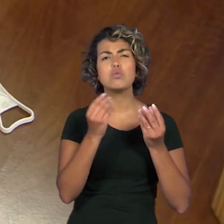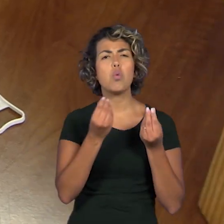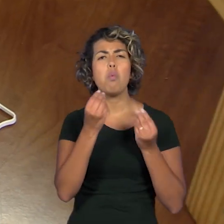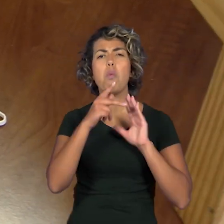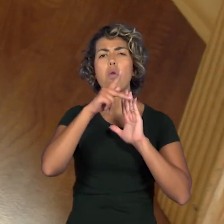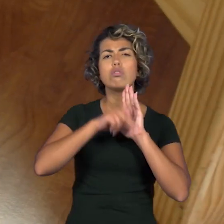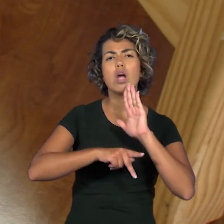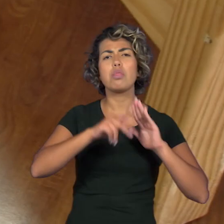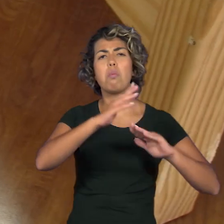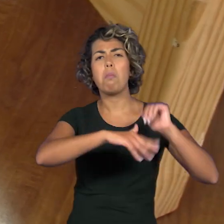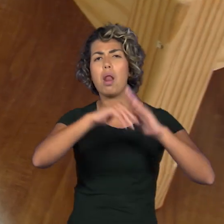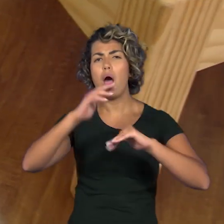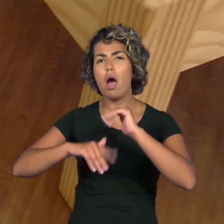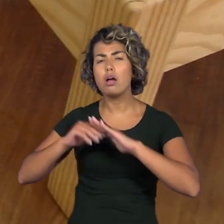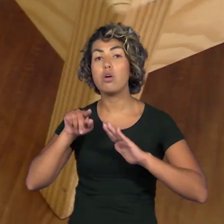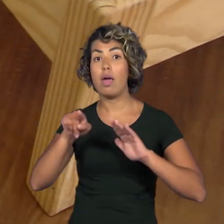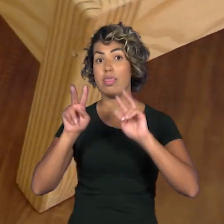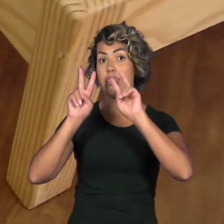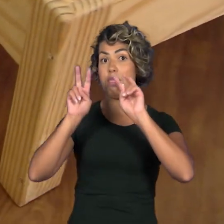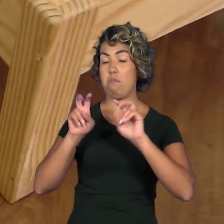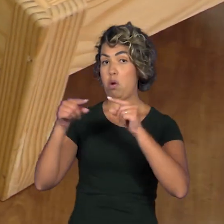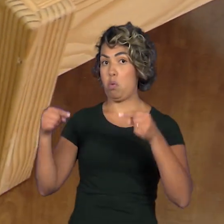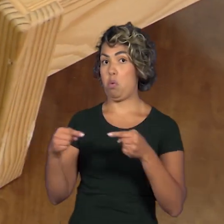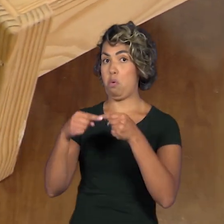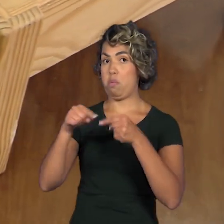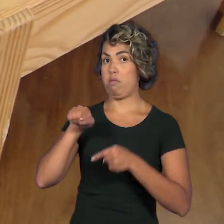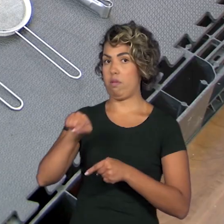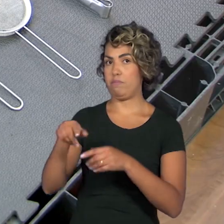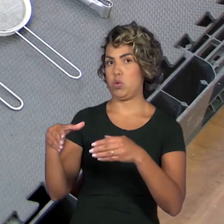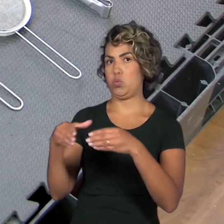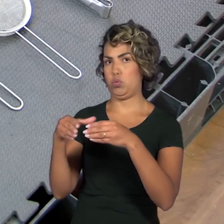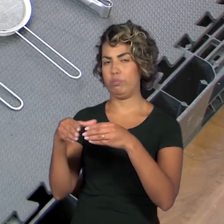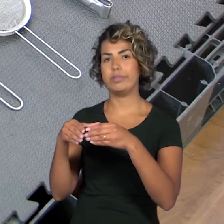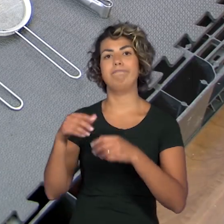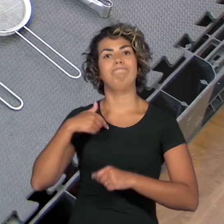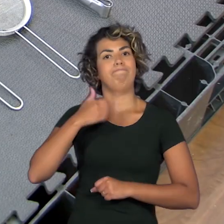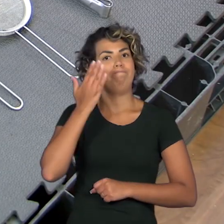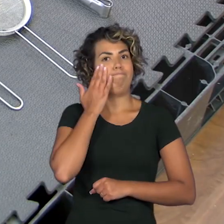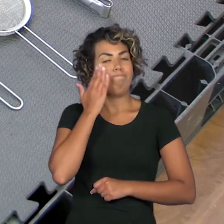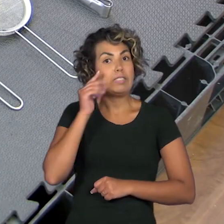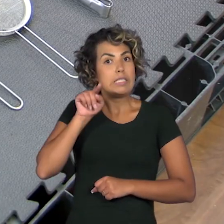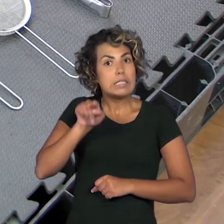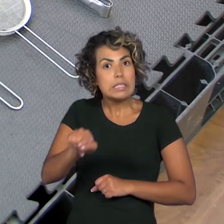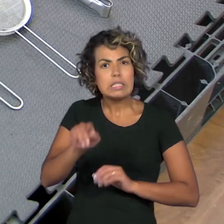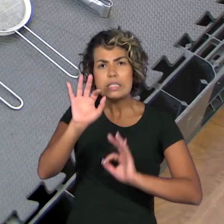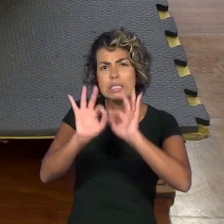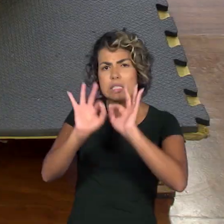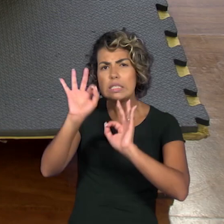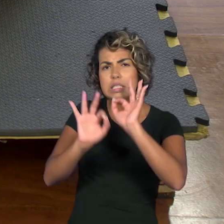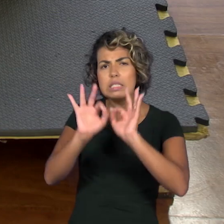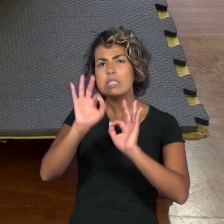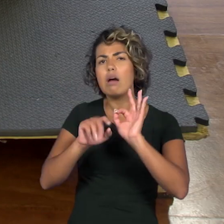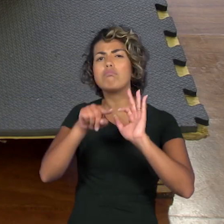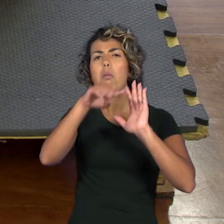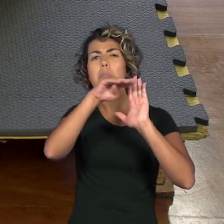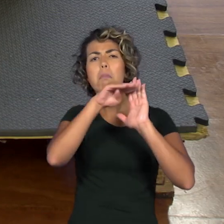TRABALHO POR PROJETOS E OUTROS TEMAS RELACIONADOS A ESSA ETAPA. ENTENDEMOS QUE, NESSA ETAPA, DEVEMOS ORGANIZAR